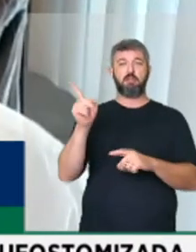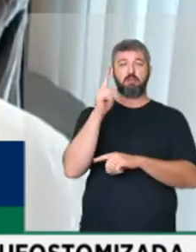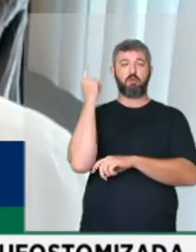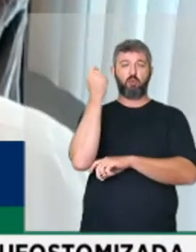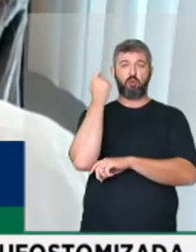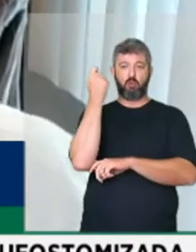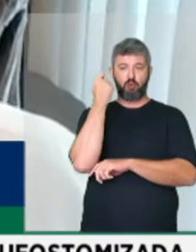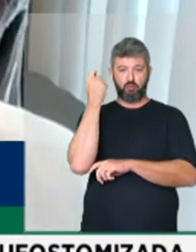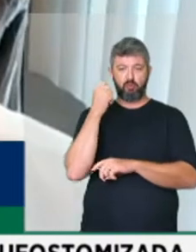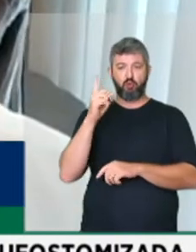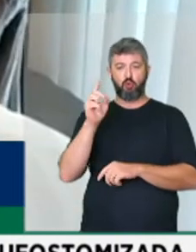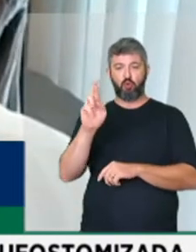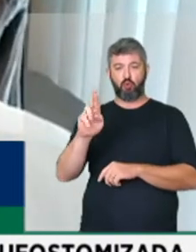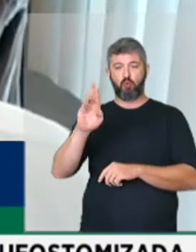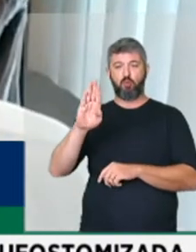QUE NÓS CARACTERIZO EMOS DE